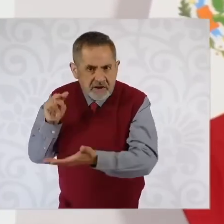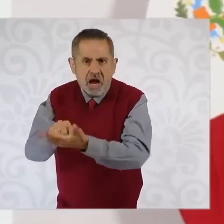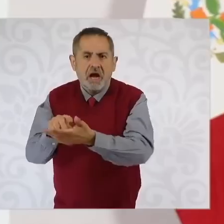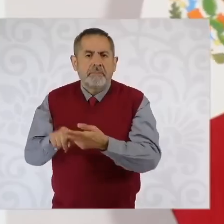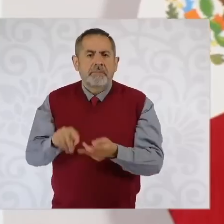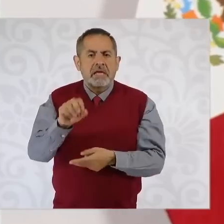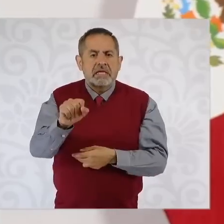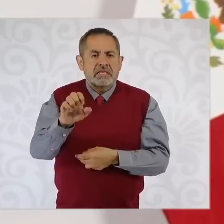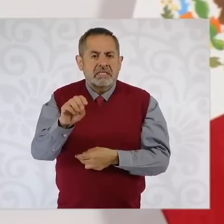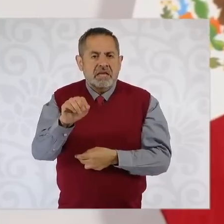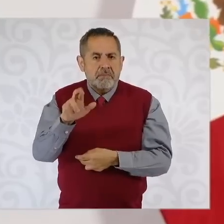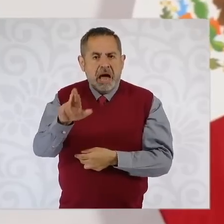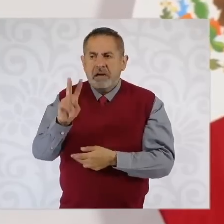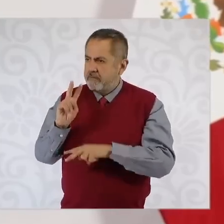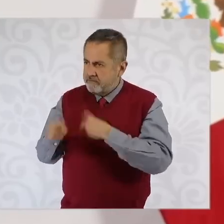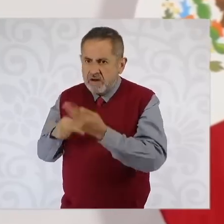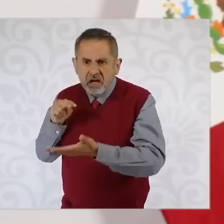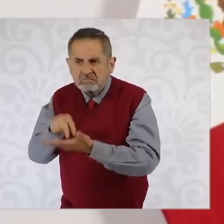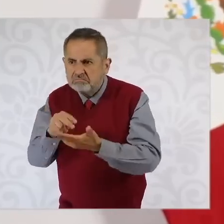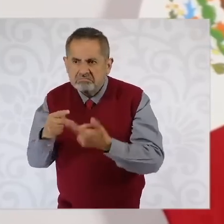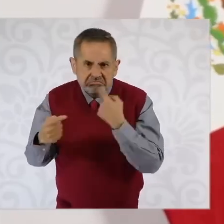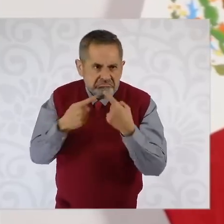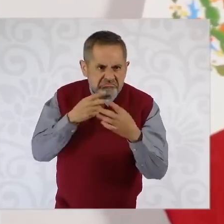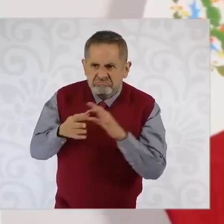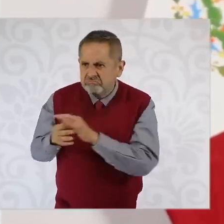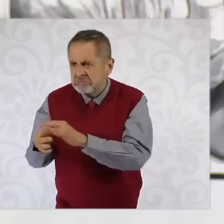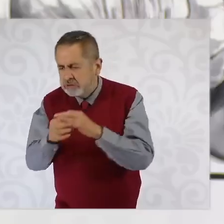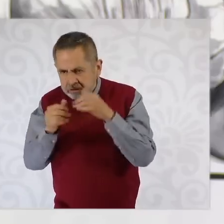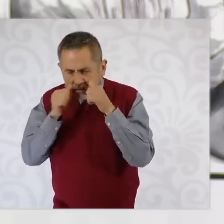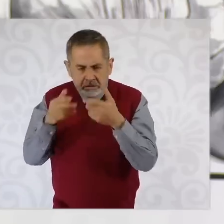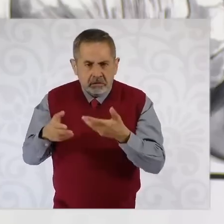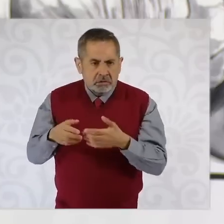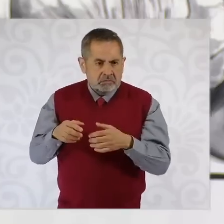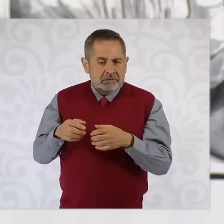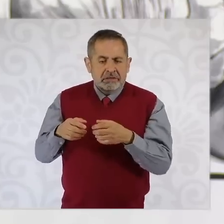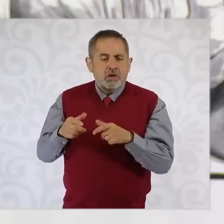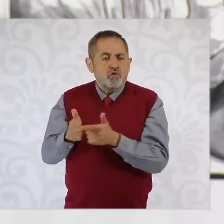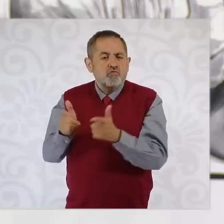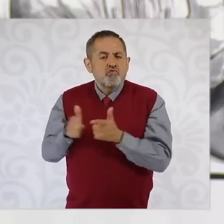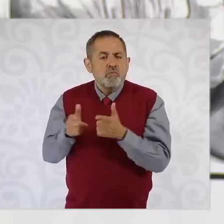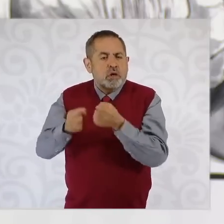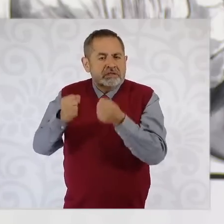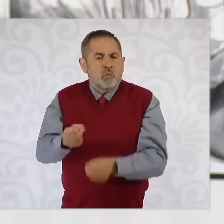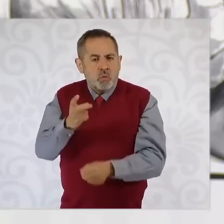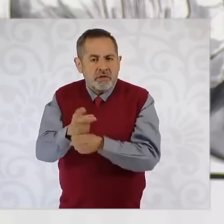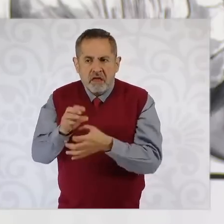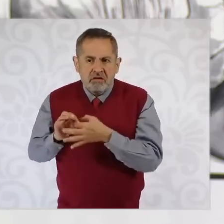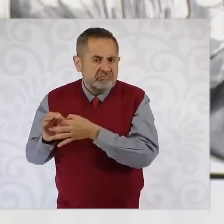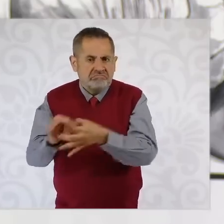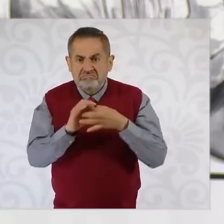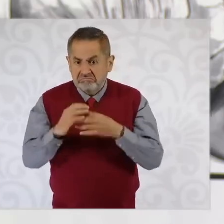hay una gran coordinación y colaboración en el gabinete de seguridad pero es integral la